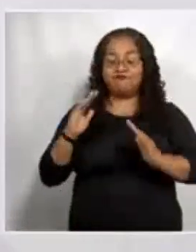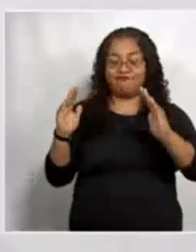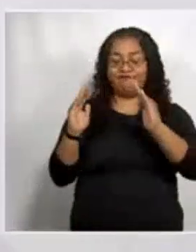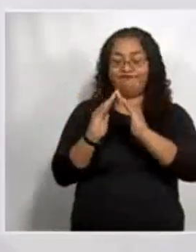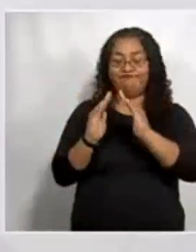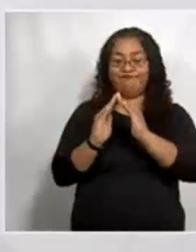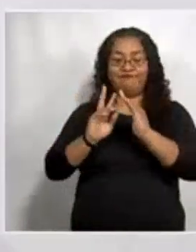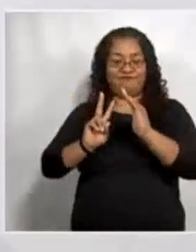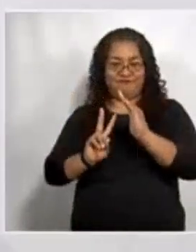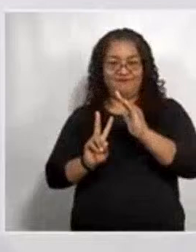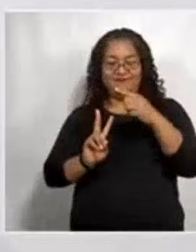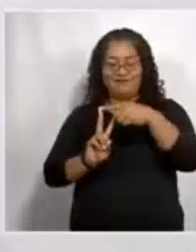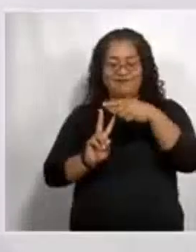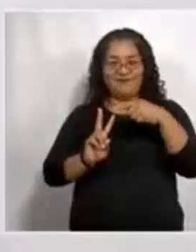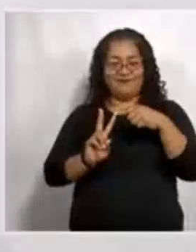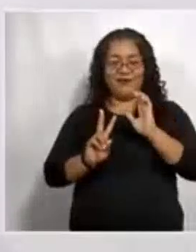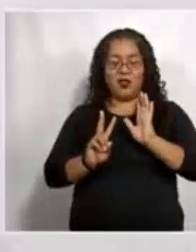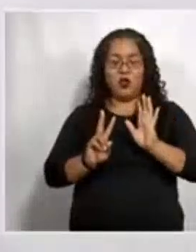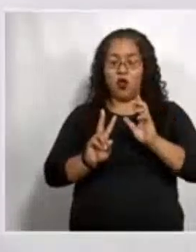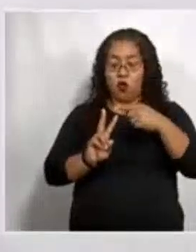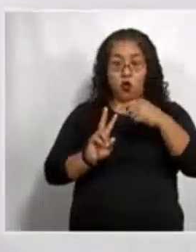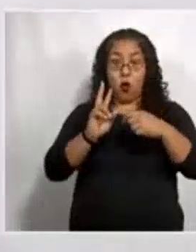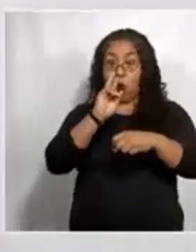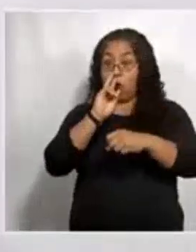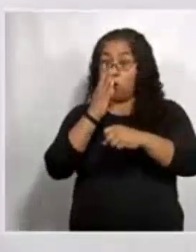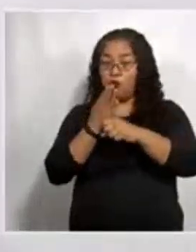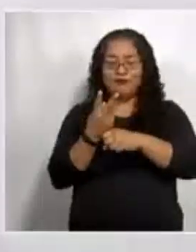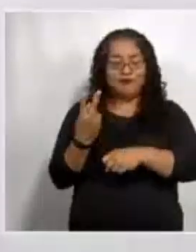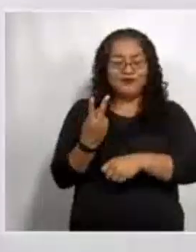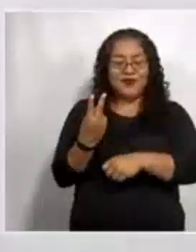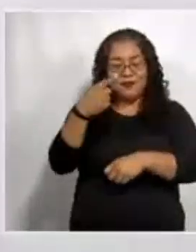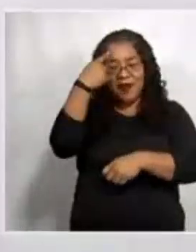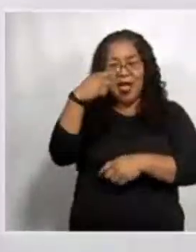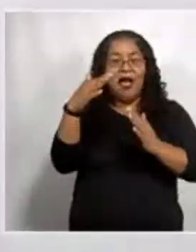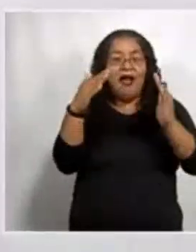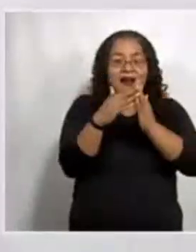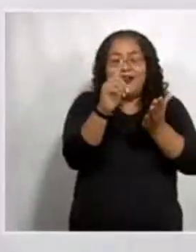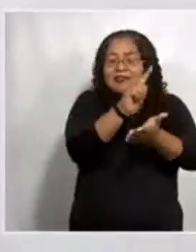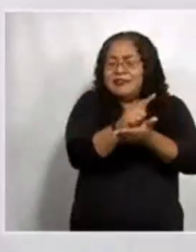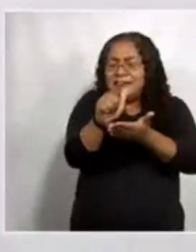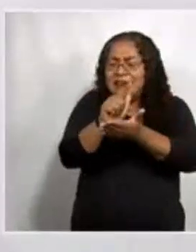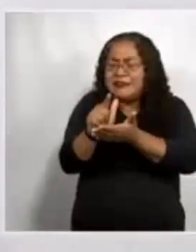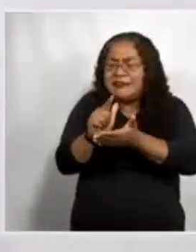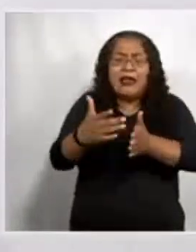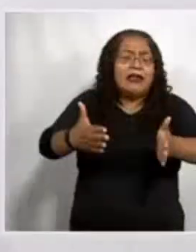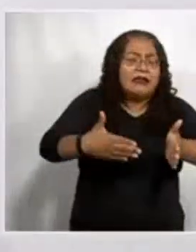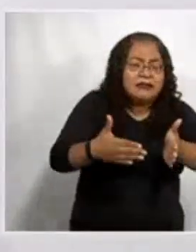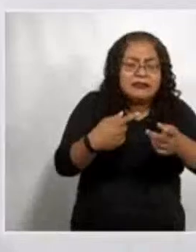Todas y todos, hombres y mujeres.